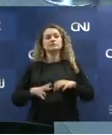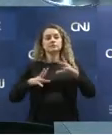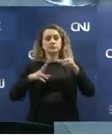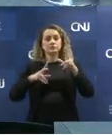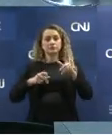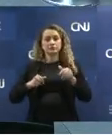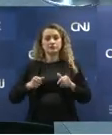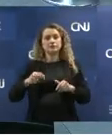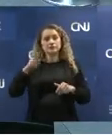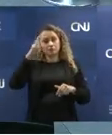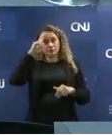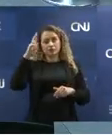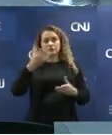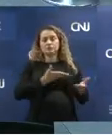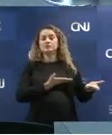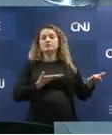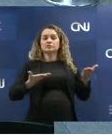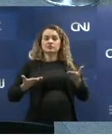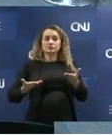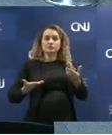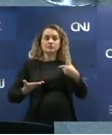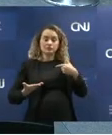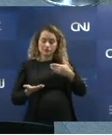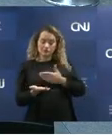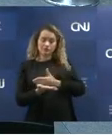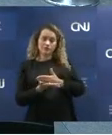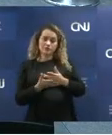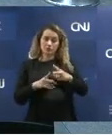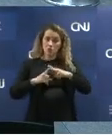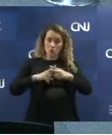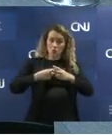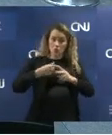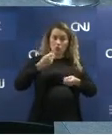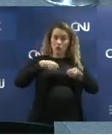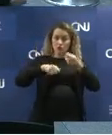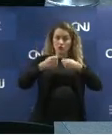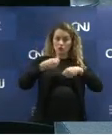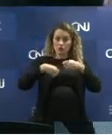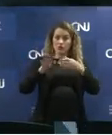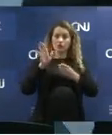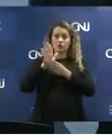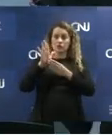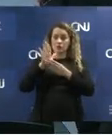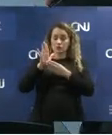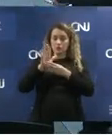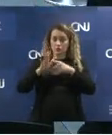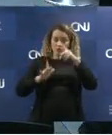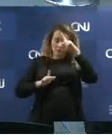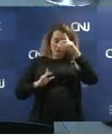Trata se de um procedimento de controle administrativo que foi proposto pela Ordem dos Advogados do Brasil Seção de Goiás